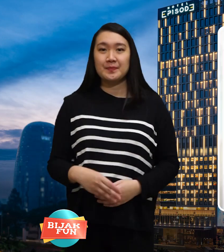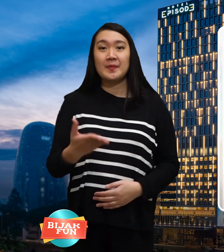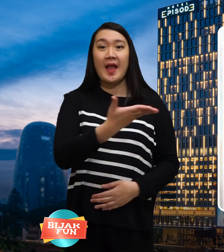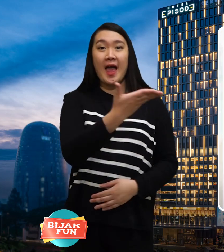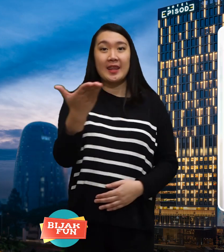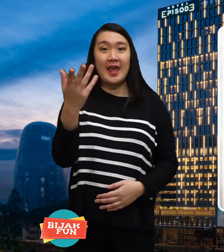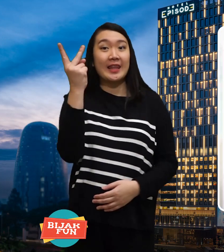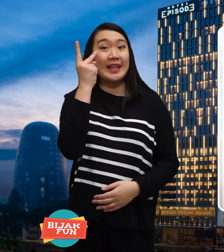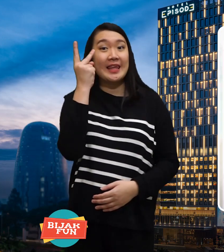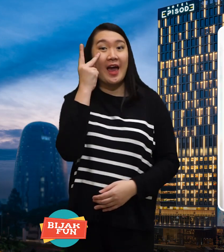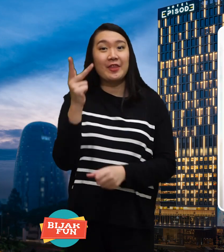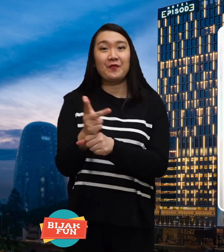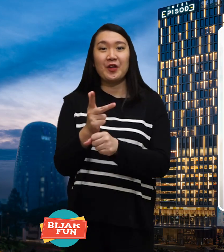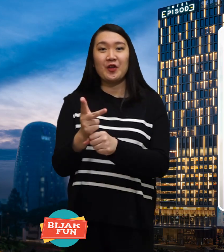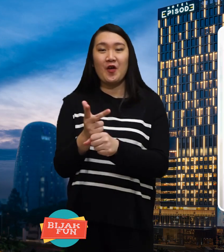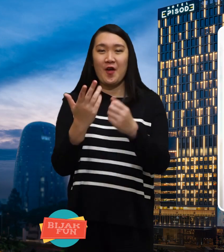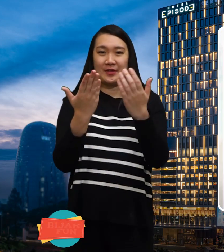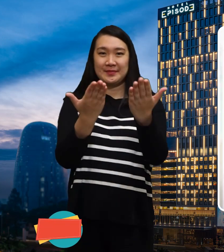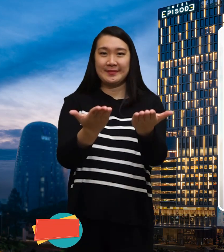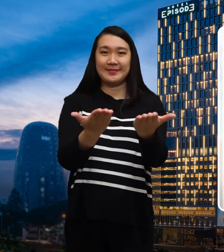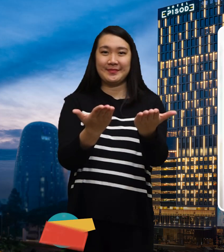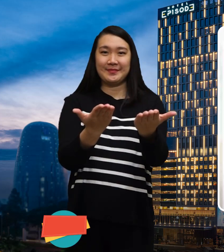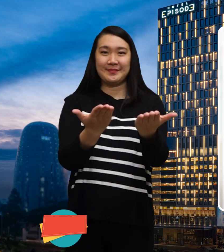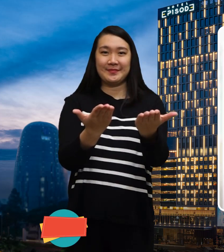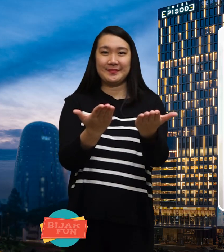Lihat cuplikan video ini ya.